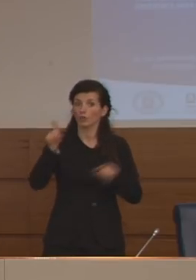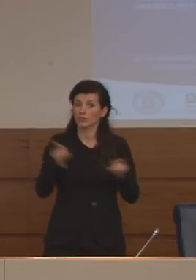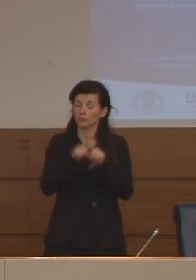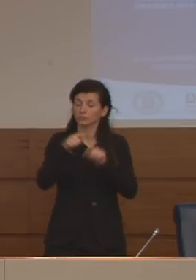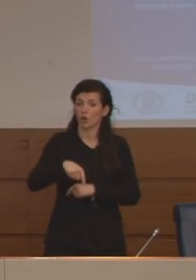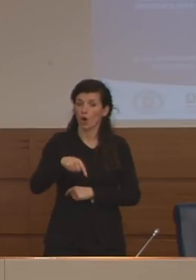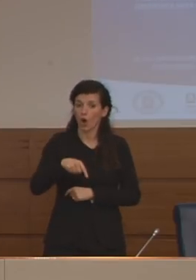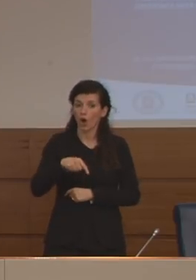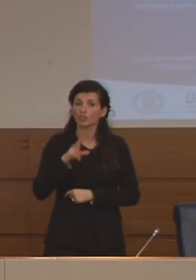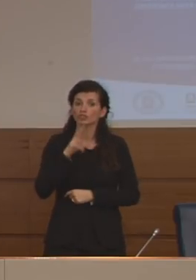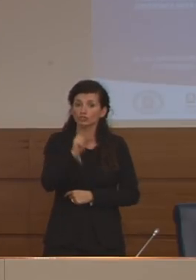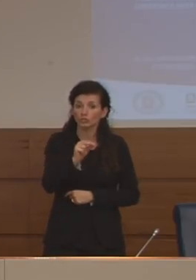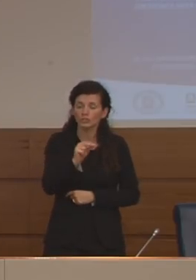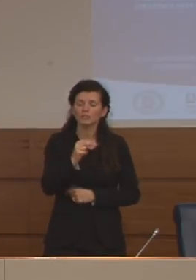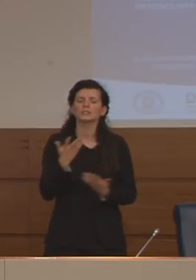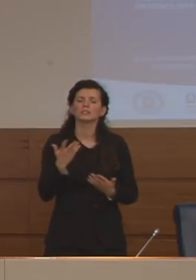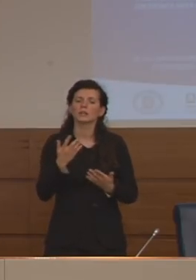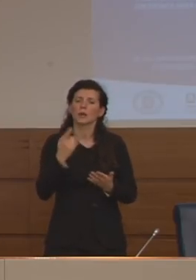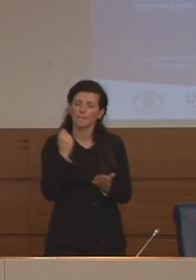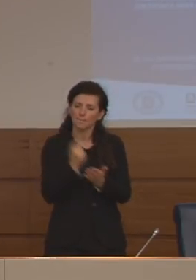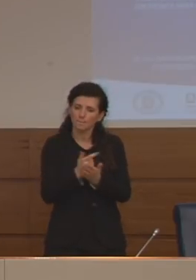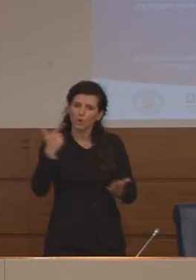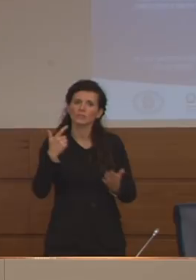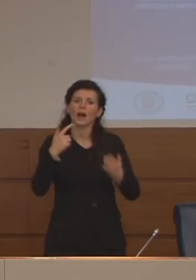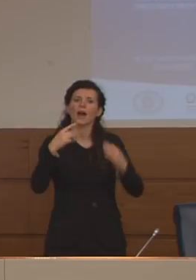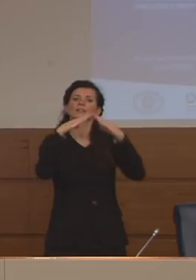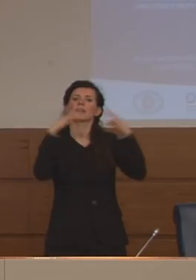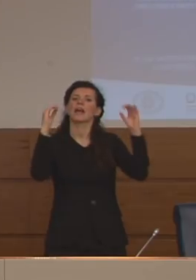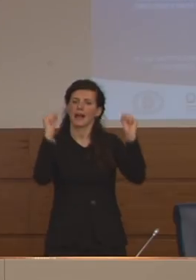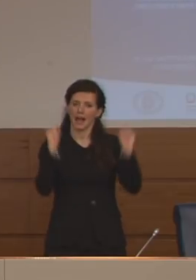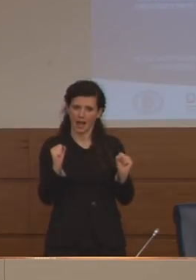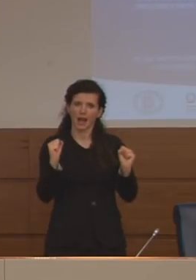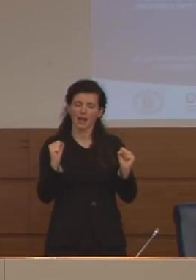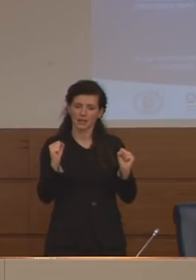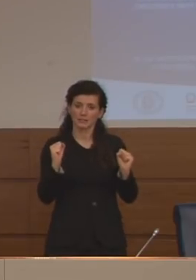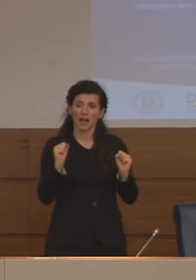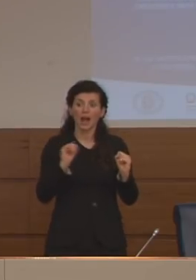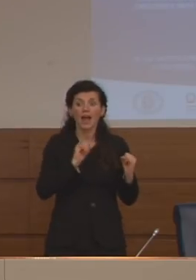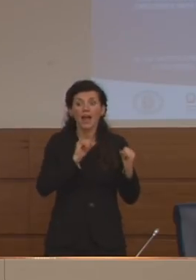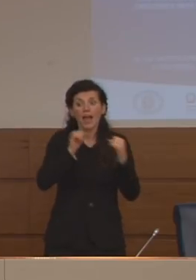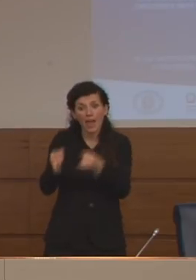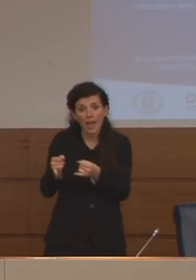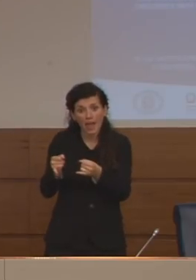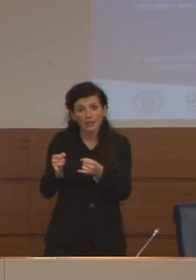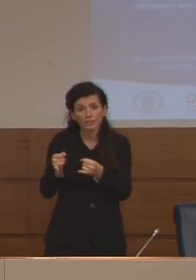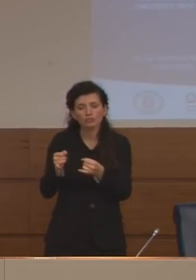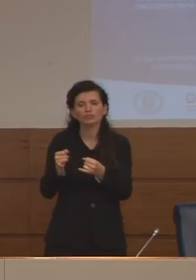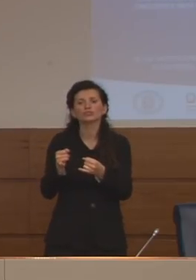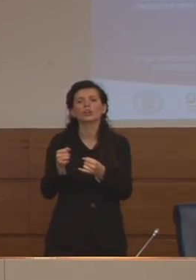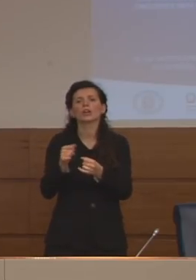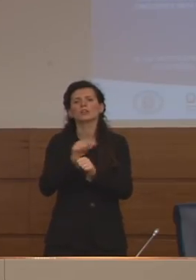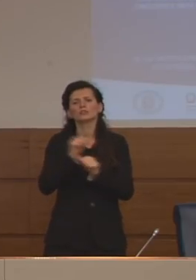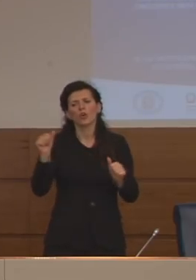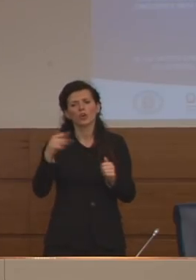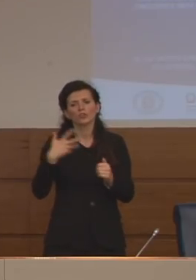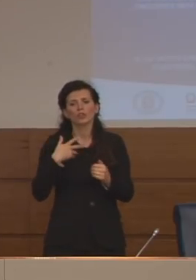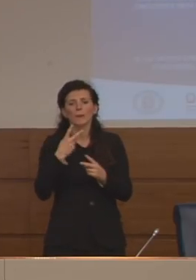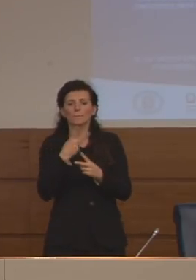E' fondamentale continuare a stare a casa ed uscire solo per comprovate esigenze e necessità.